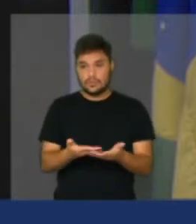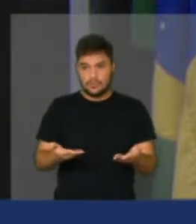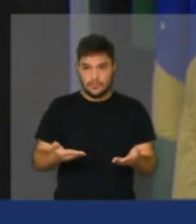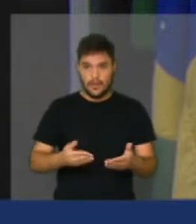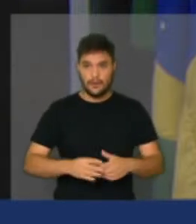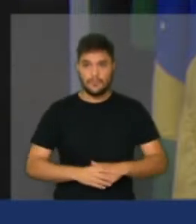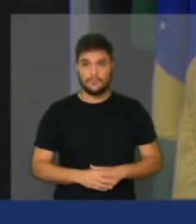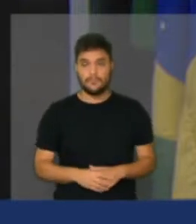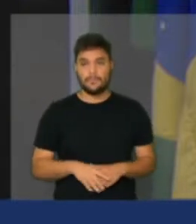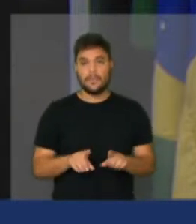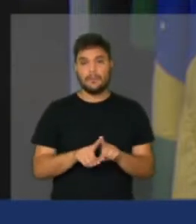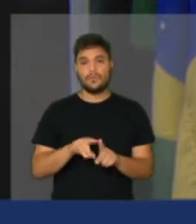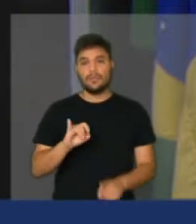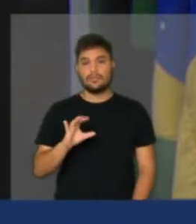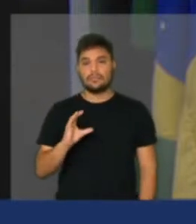DO ICMS. DAÍO CERTO DA MEDIDA